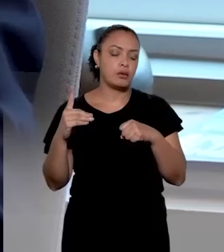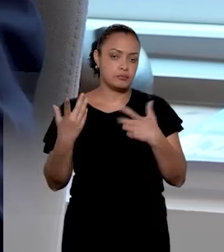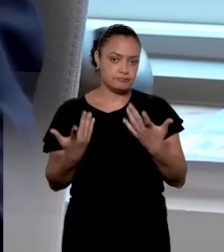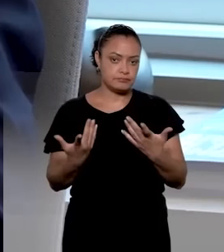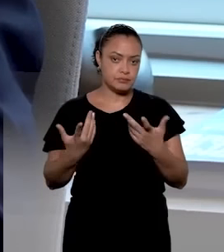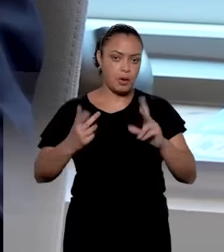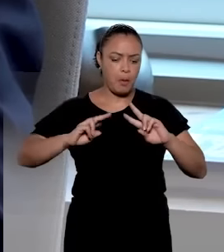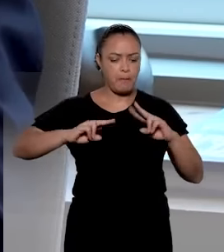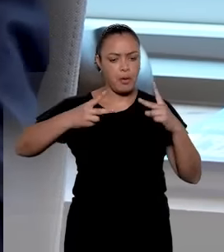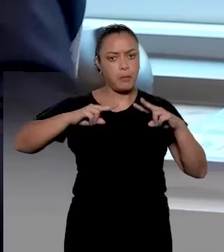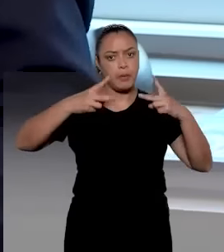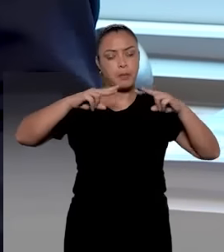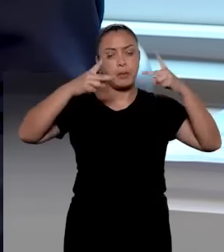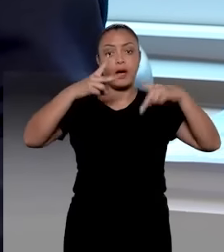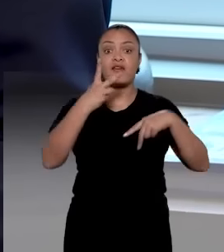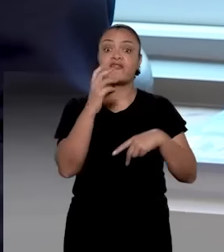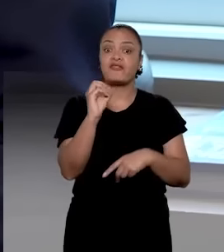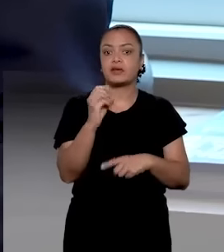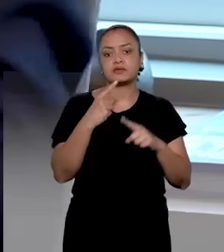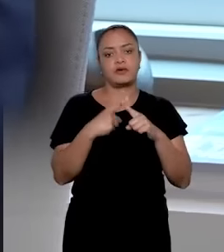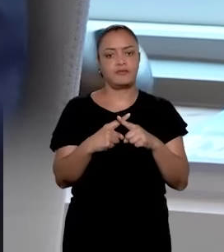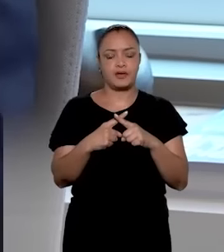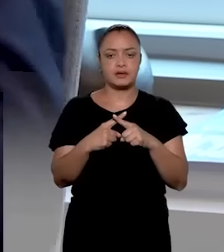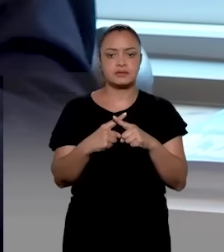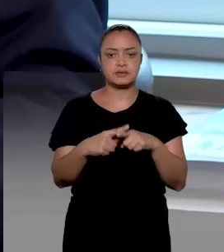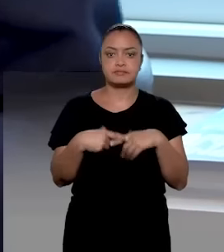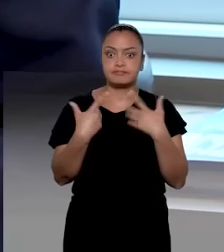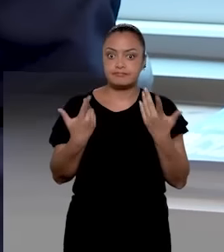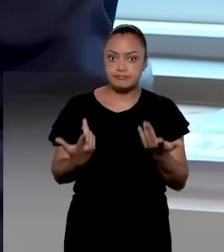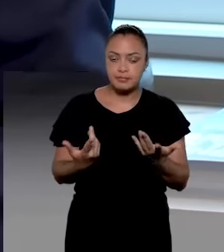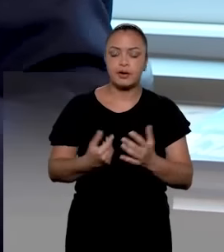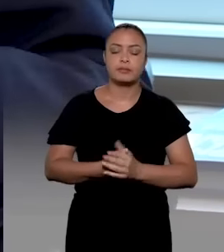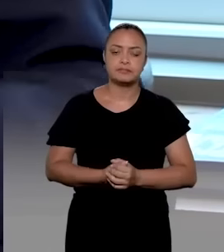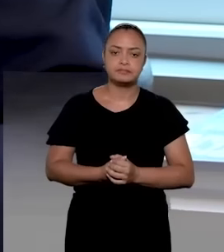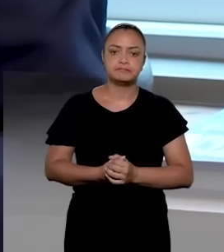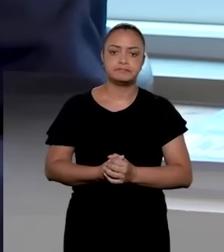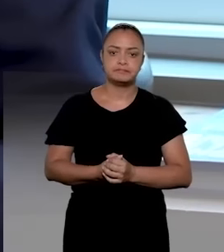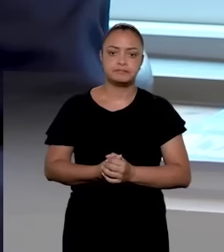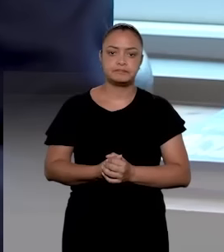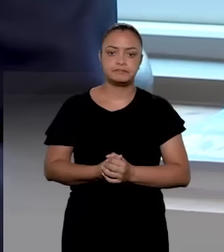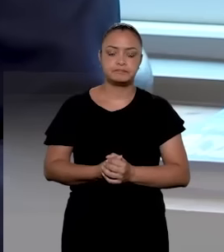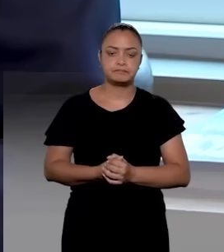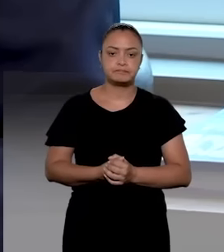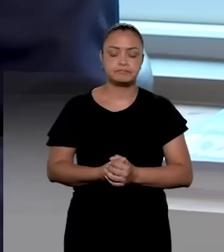mais em 22 anos, qual é o país que fez isso? E não é 8 vezes, 1 vez 8, é 20 vezes 8!